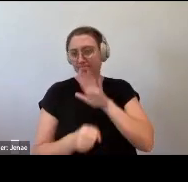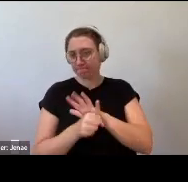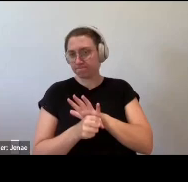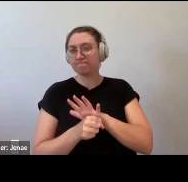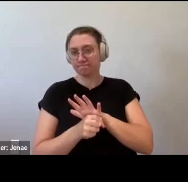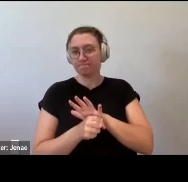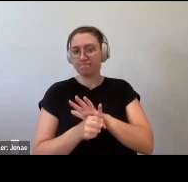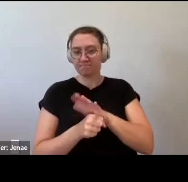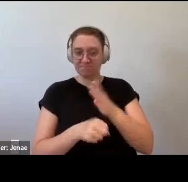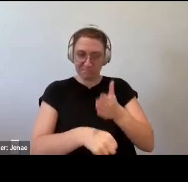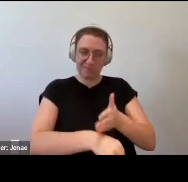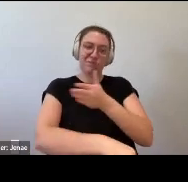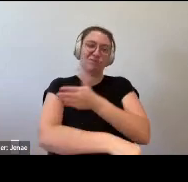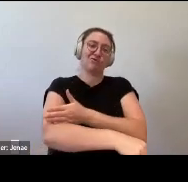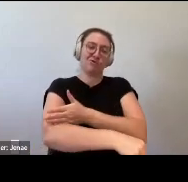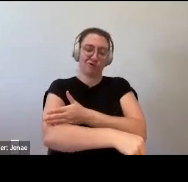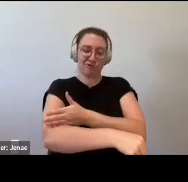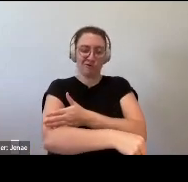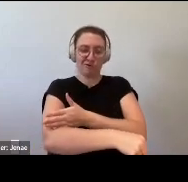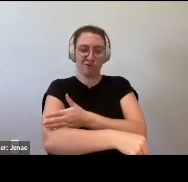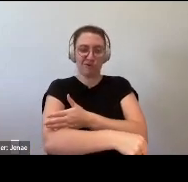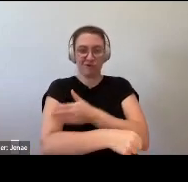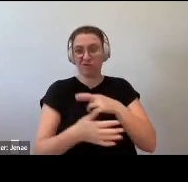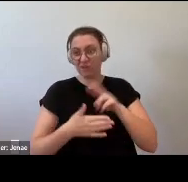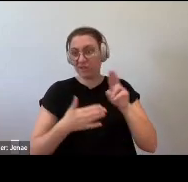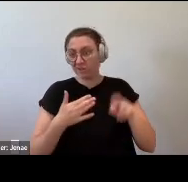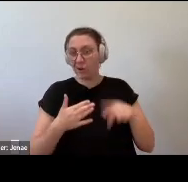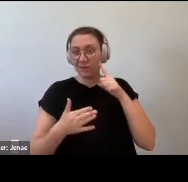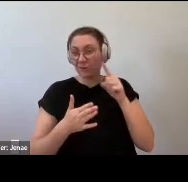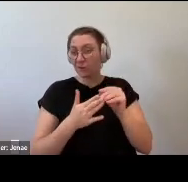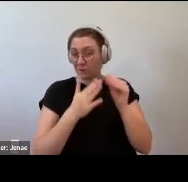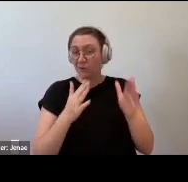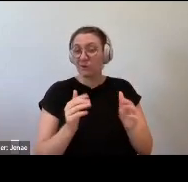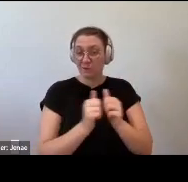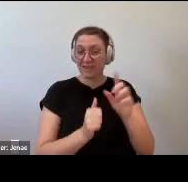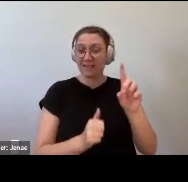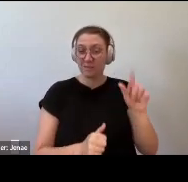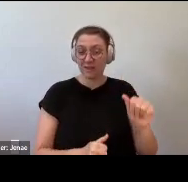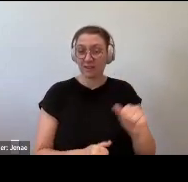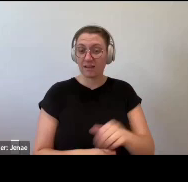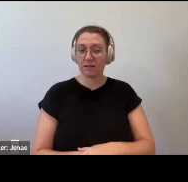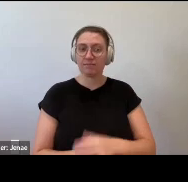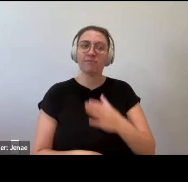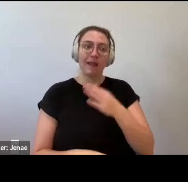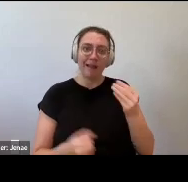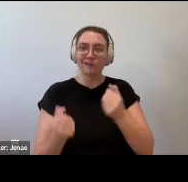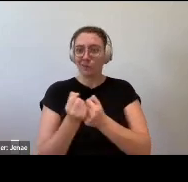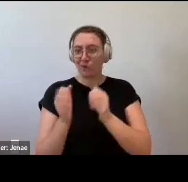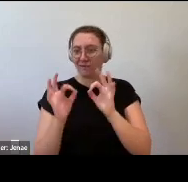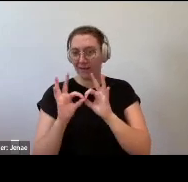con la mejora de los resultados de los estudiantes con discapacidades y el apoyo a las familias en